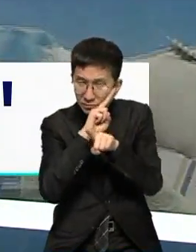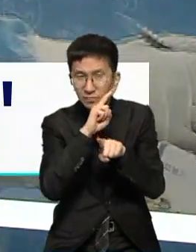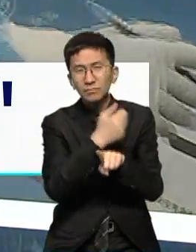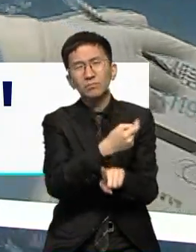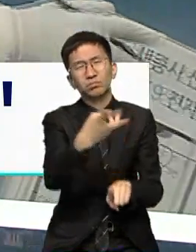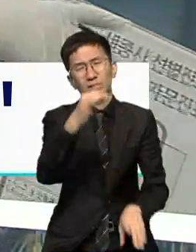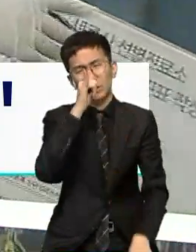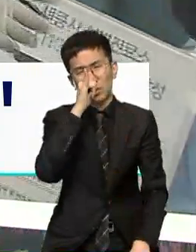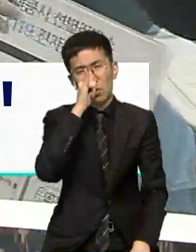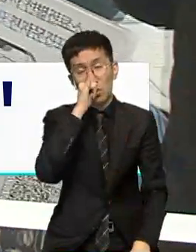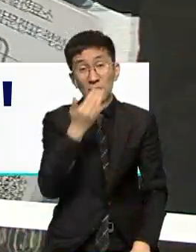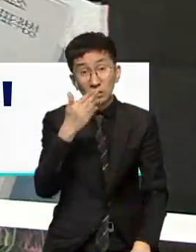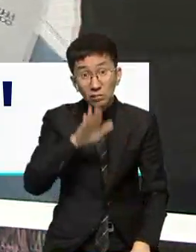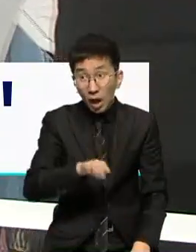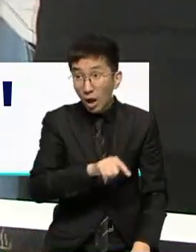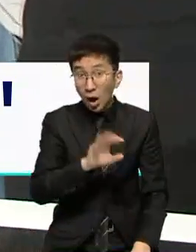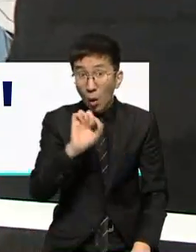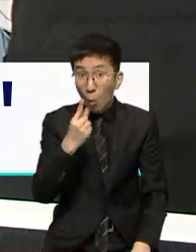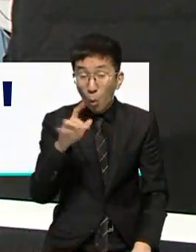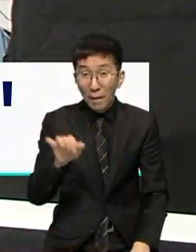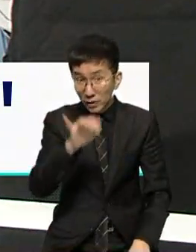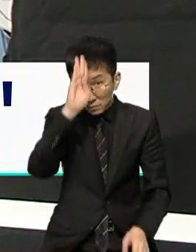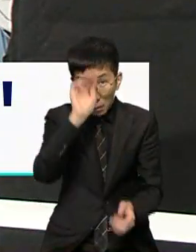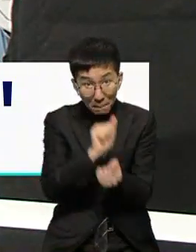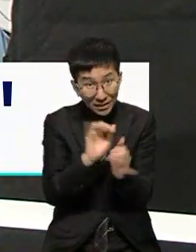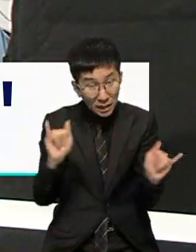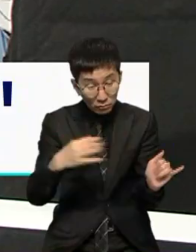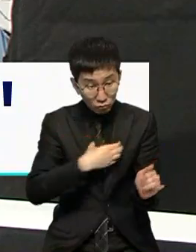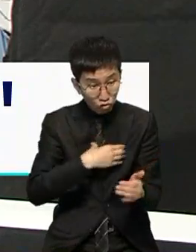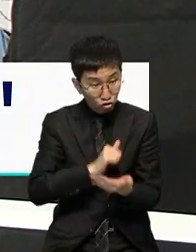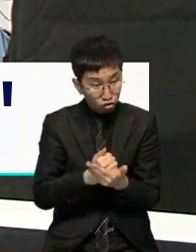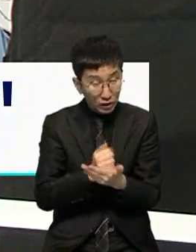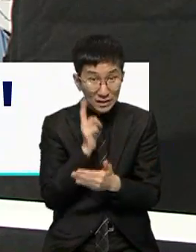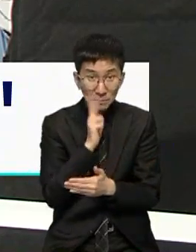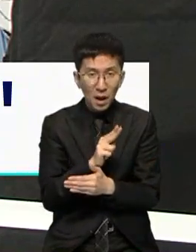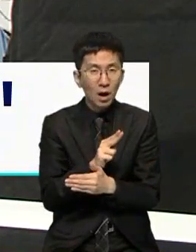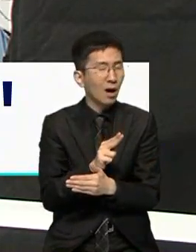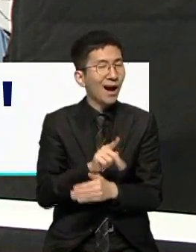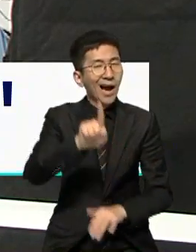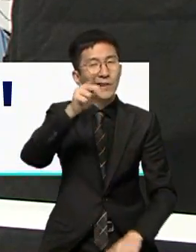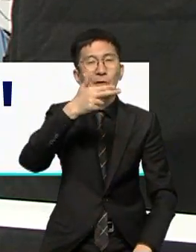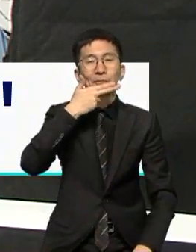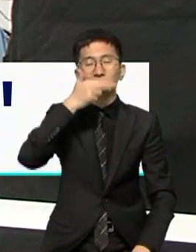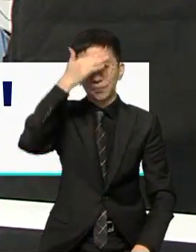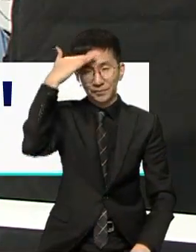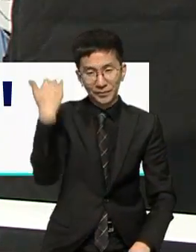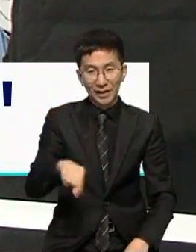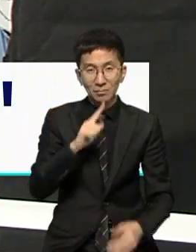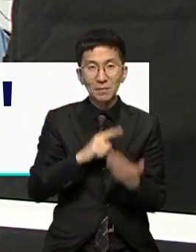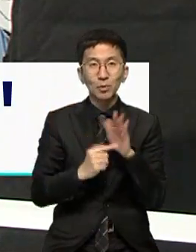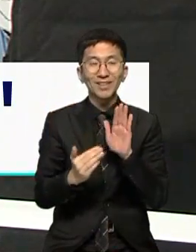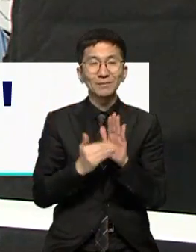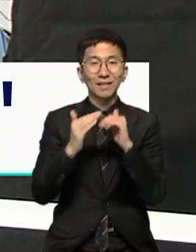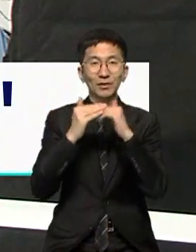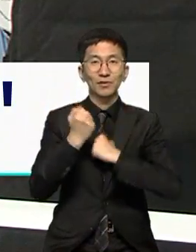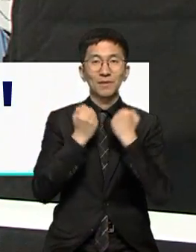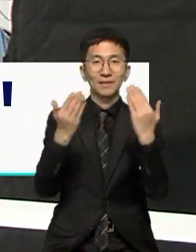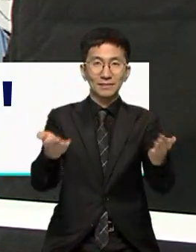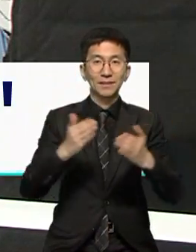의심 사례도 추가로 나오고 있는데 확인 결과 지금까지는 중증 환자는 없다는 게 보건당국의 설명입니다. 김경희 기자가 전하겠습니다.